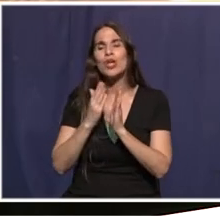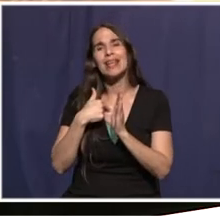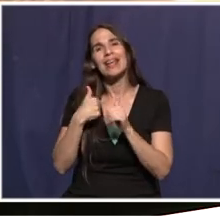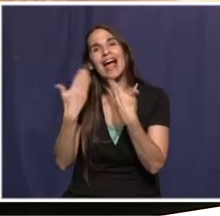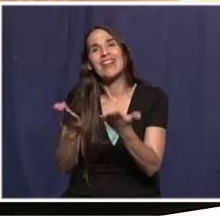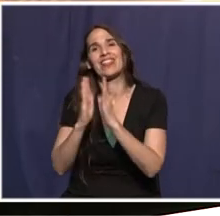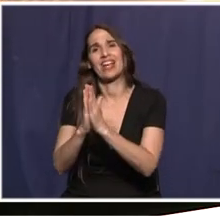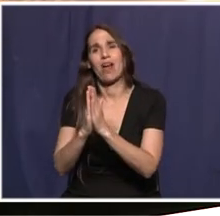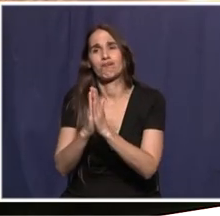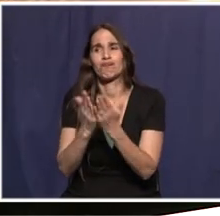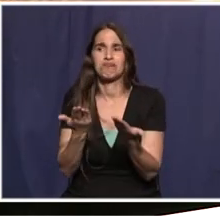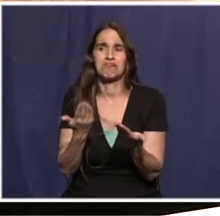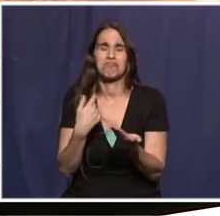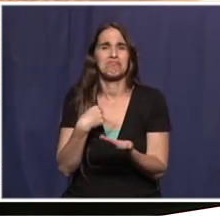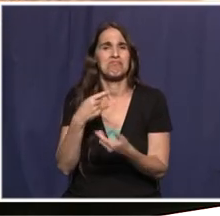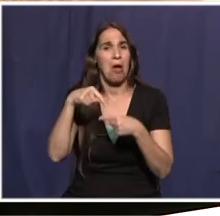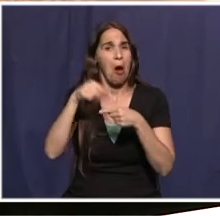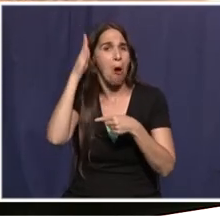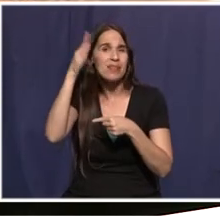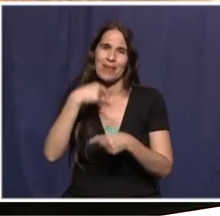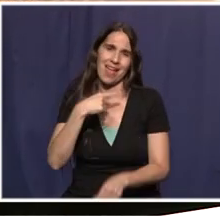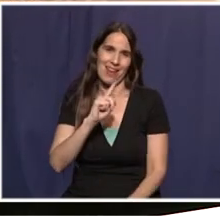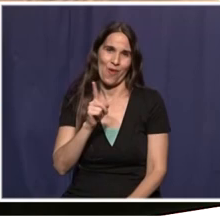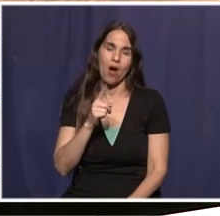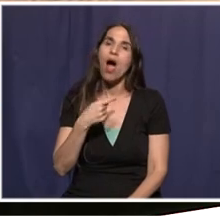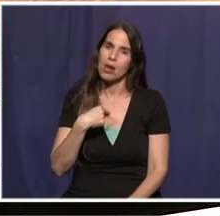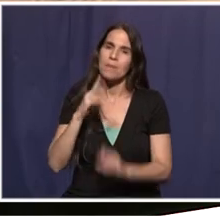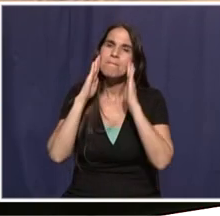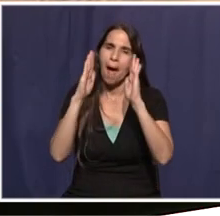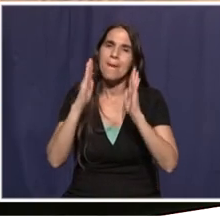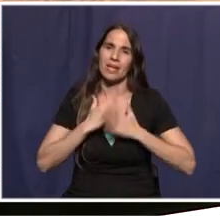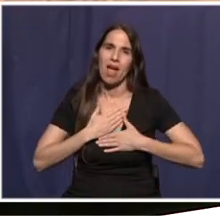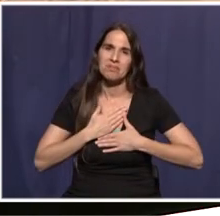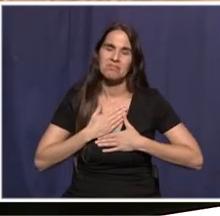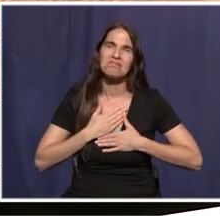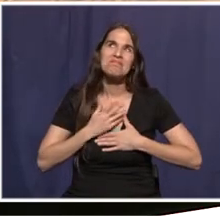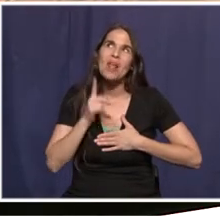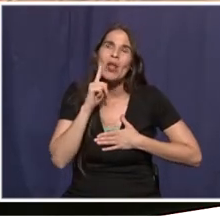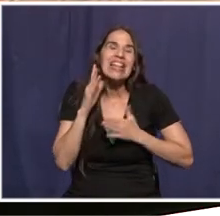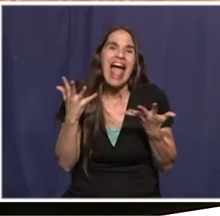האמת היא שאני לא אדם אופטימי. في الحقيقة أنا لست انسانة متفائلة אבל אני אדם מאמין. لكنني انسانة مؤمنة. אני לא יודעת איך זה יקרה, لا أعرف كيف سيحدث ذلك אבל אני יודעת שזה יקרה. لكنني أعرف بأنه سيحدث.